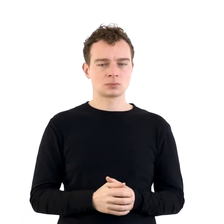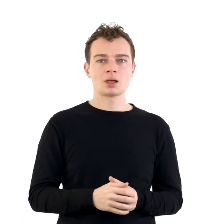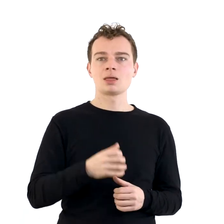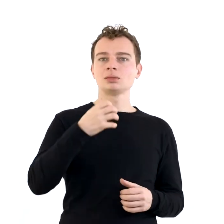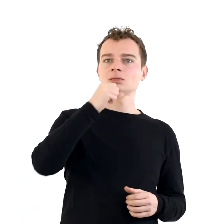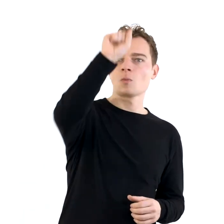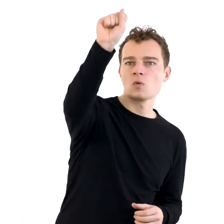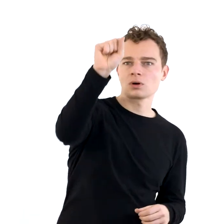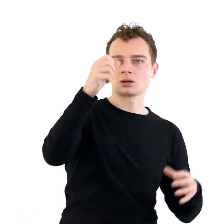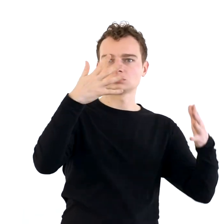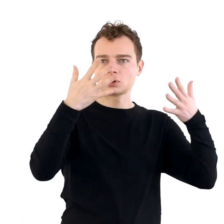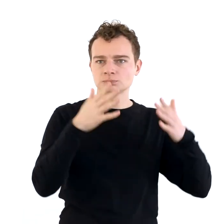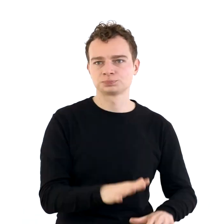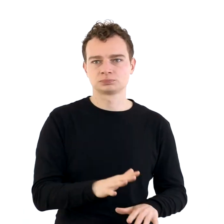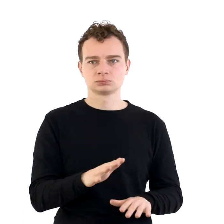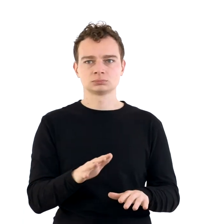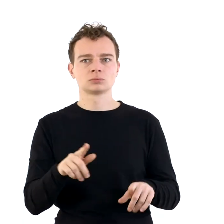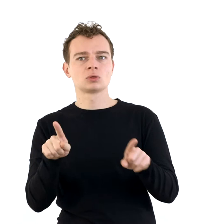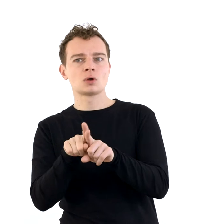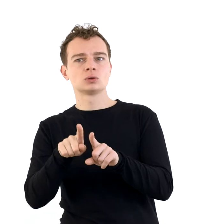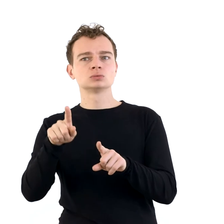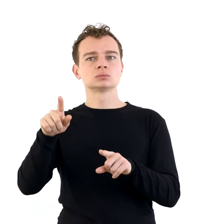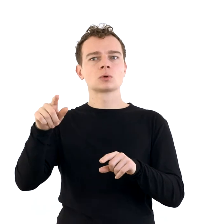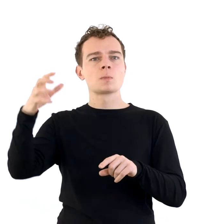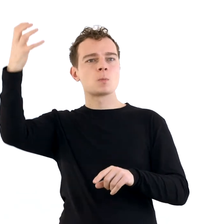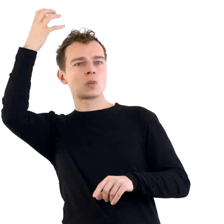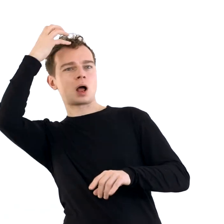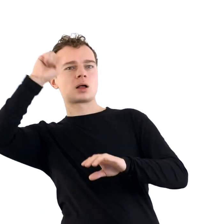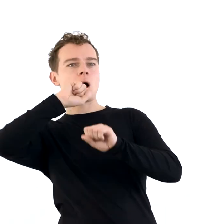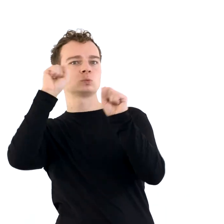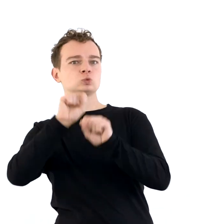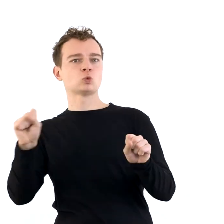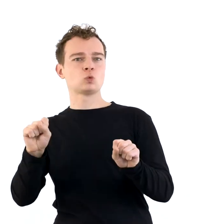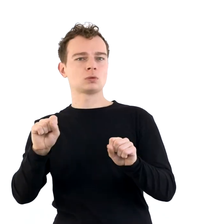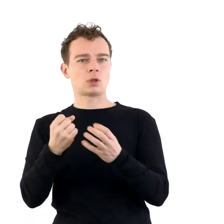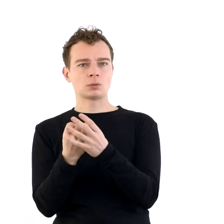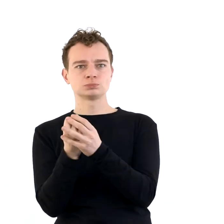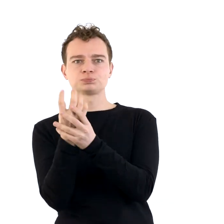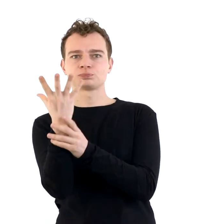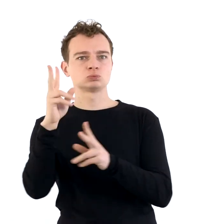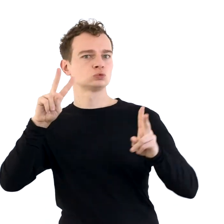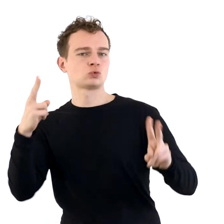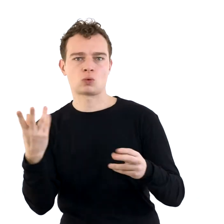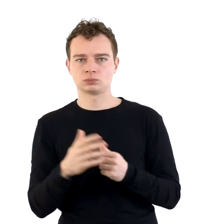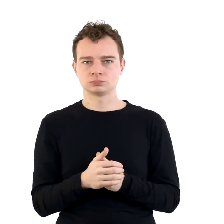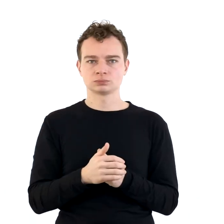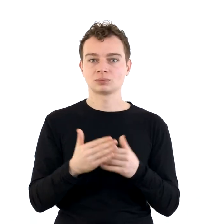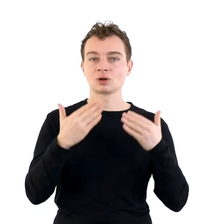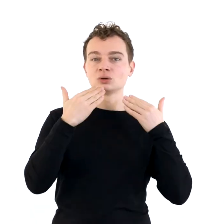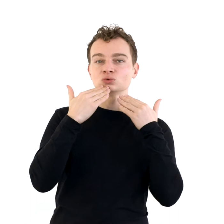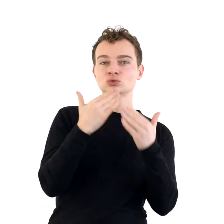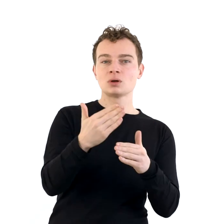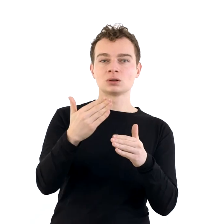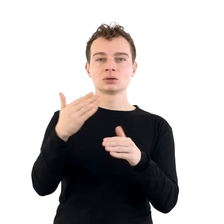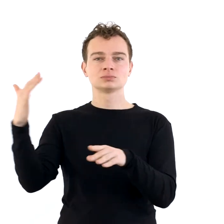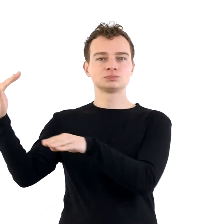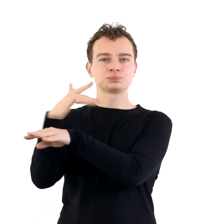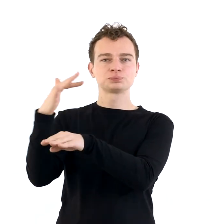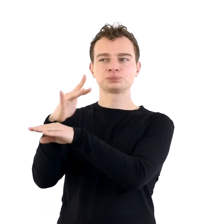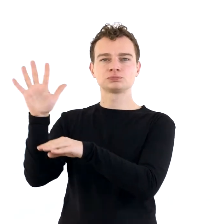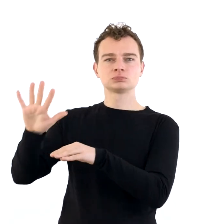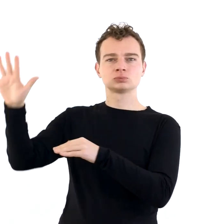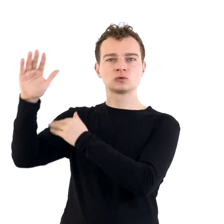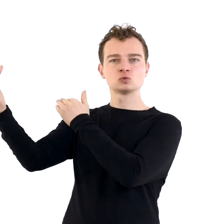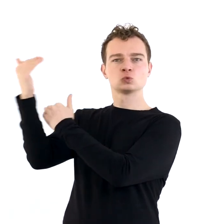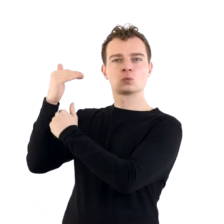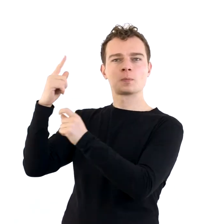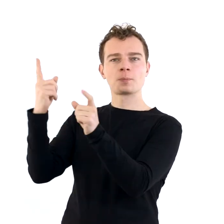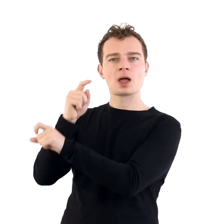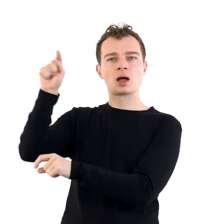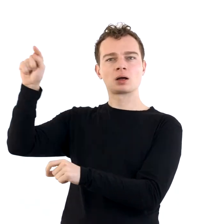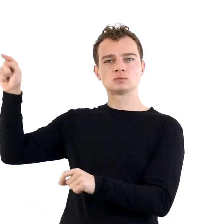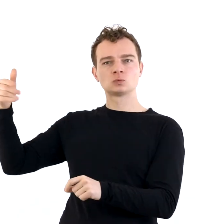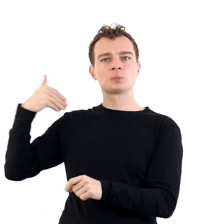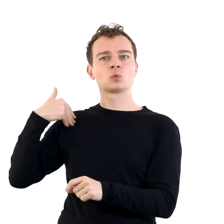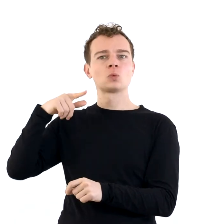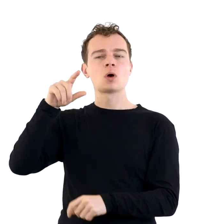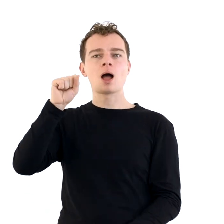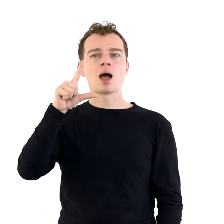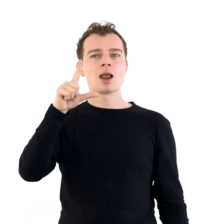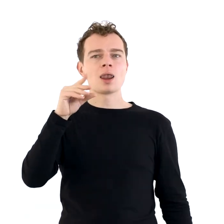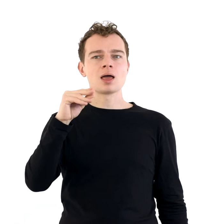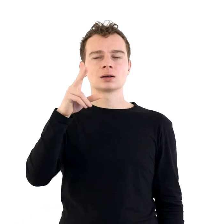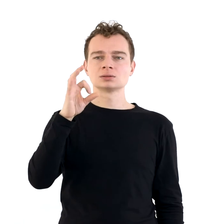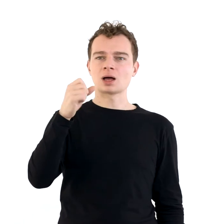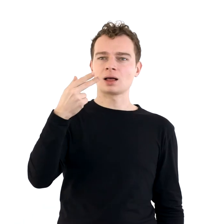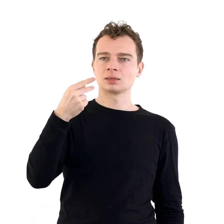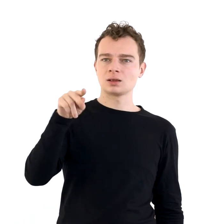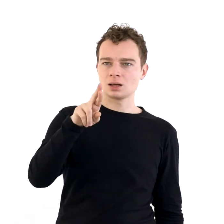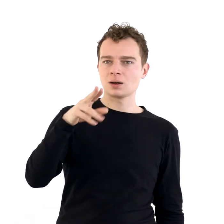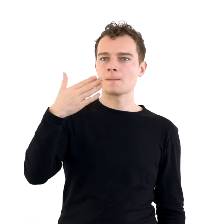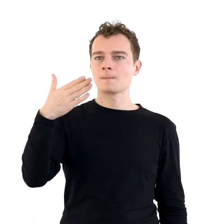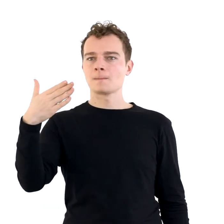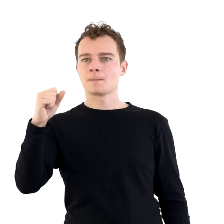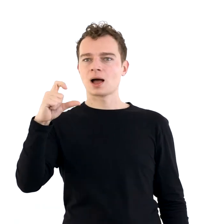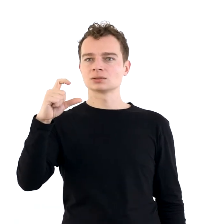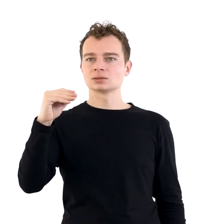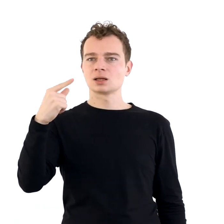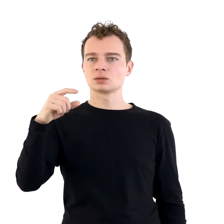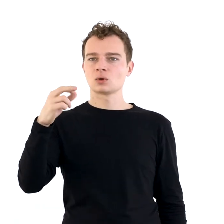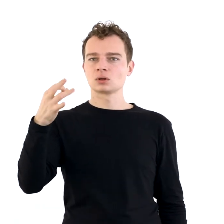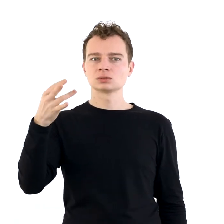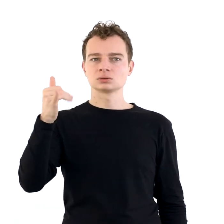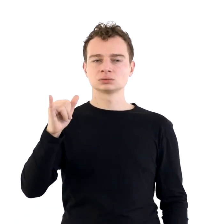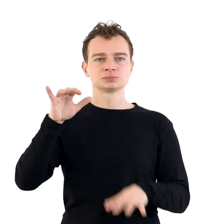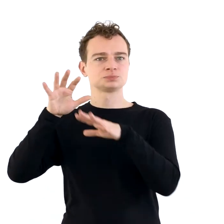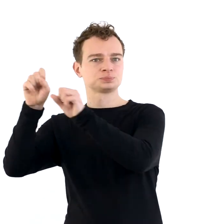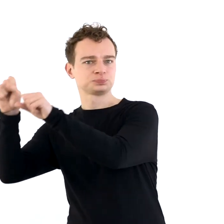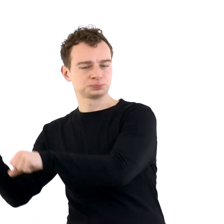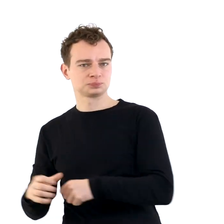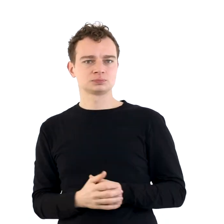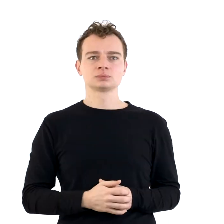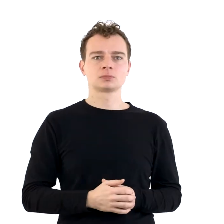Wpływy ze wschodu z krajów podbitych przez Aleksandra Wielkiego spowodowały upadek demokracji i rozkwit monarchii absolutnych.